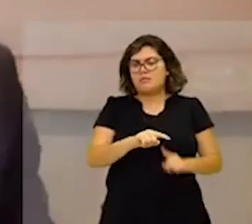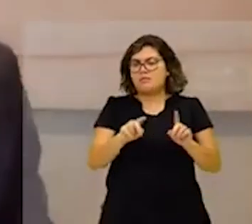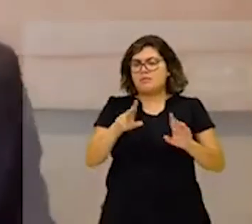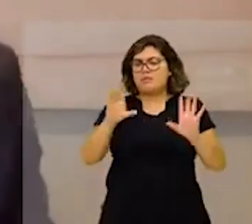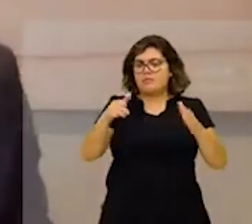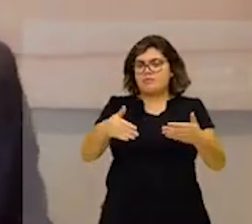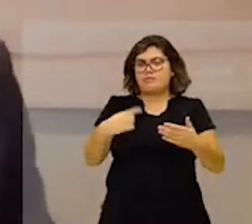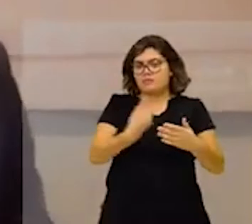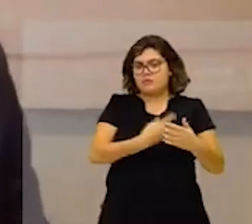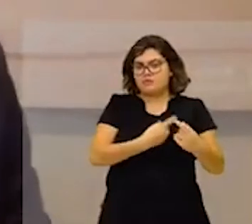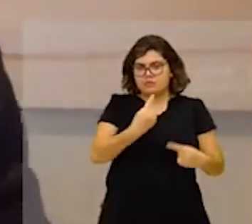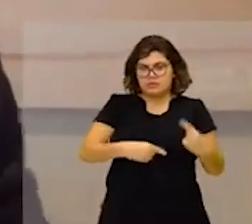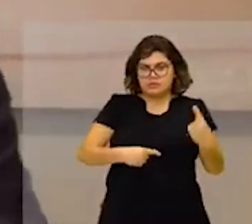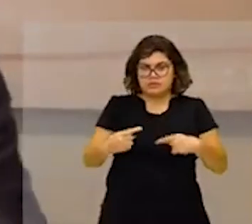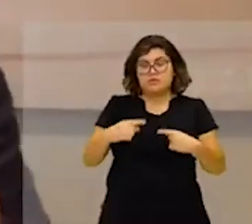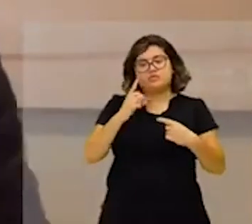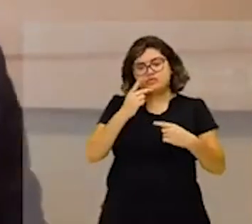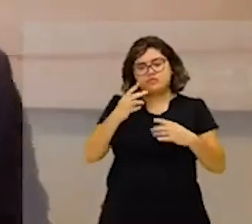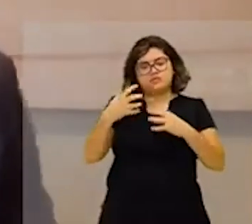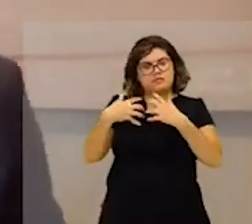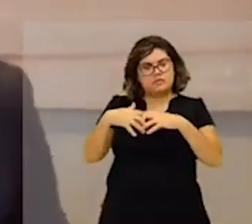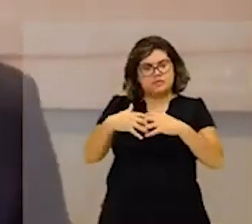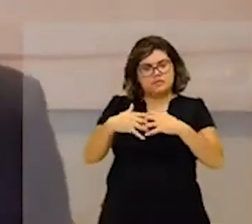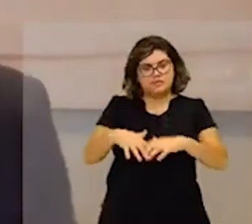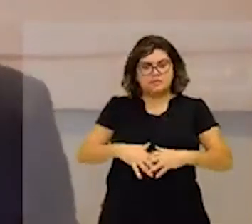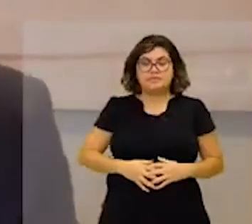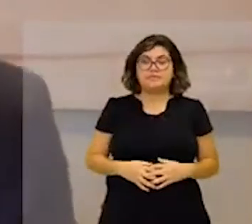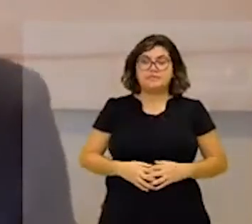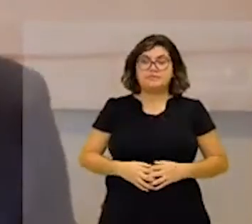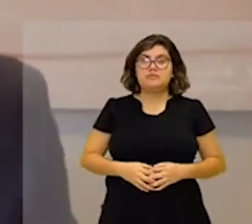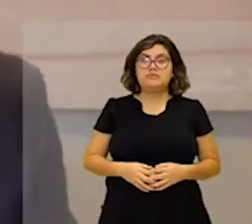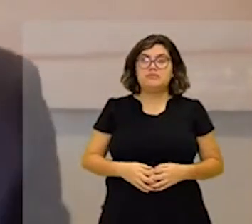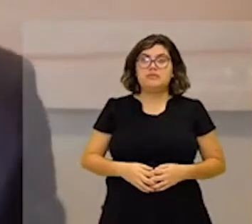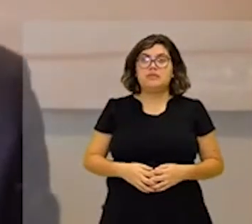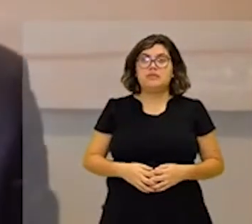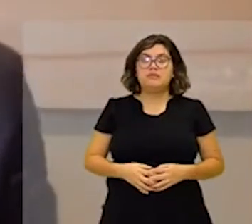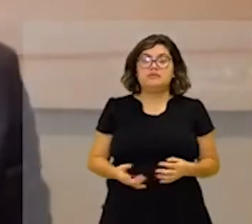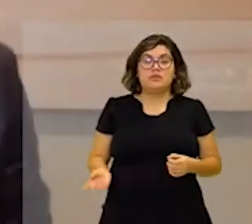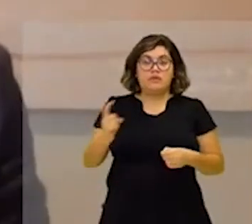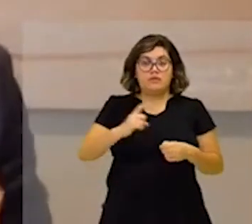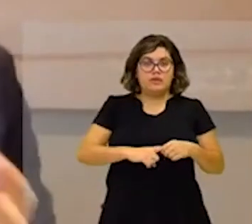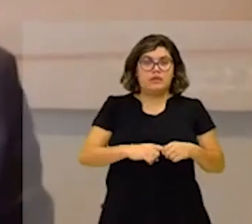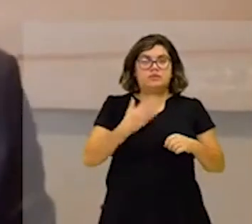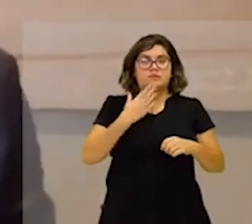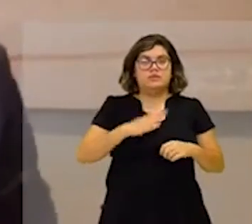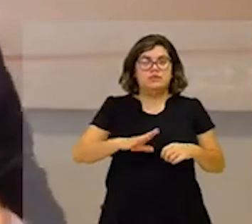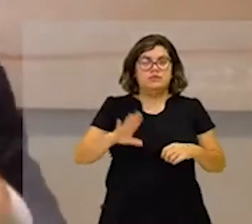queria trazer essa isso a reflexão voltando para questão das candidaturas coletivas candidatura